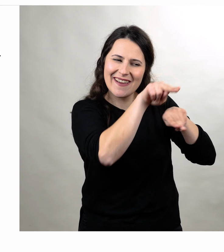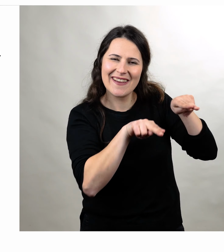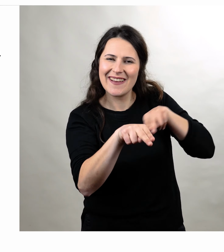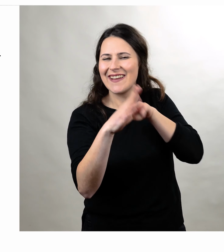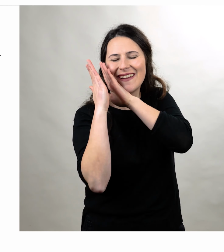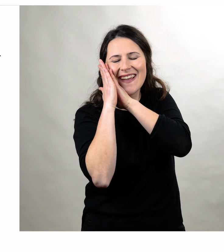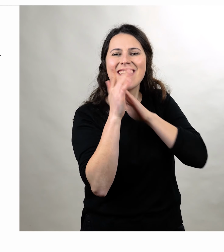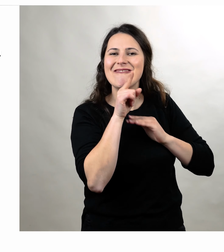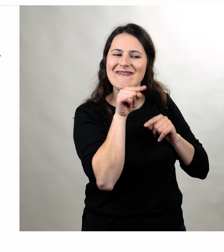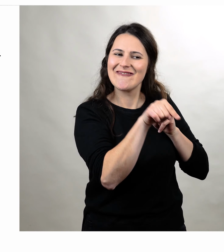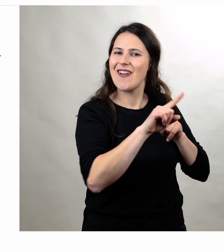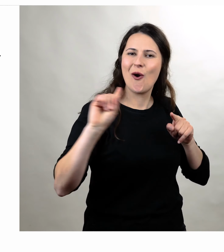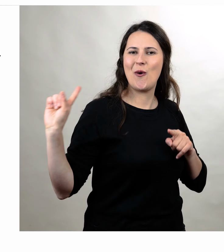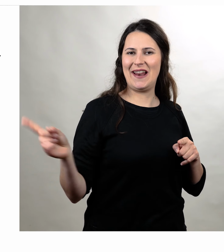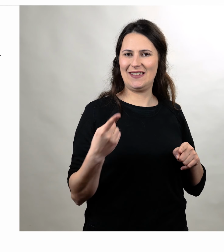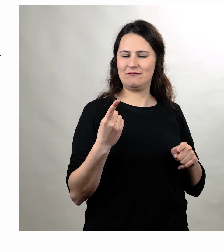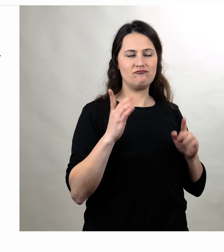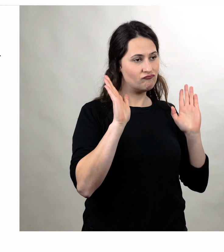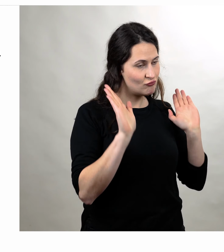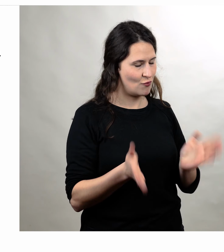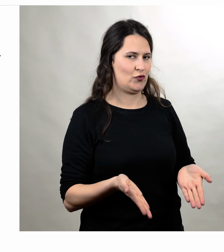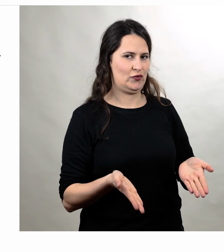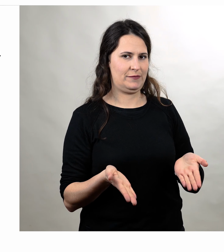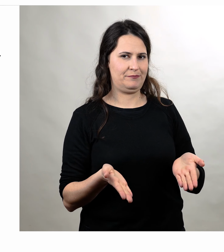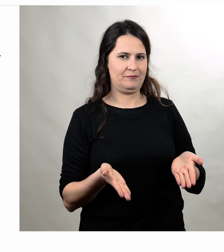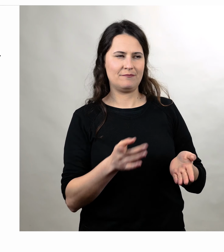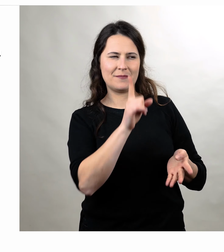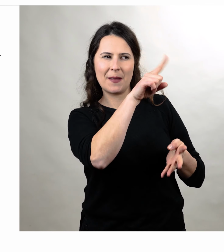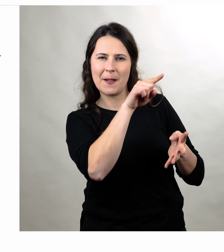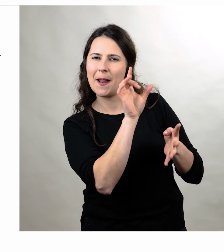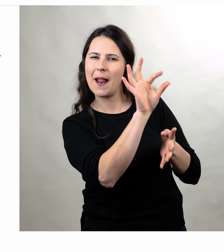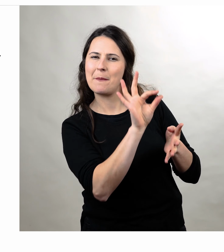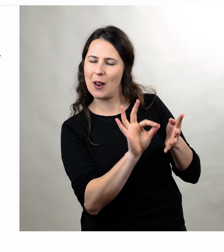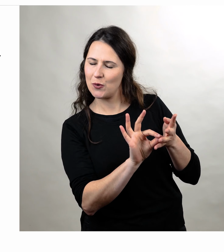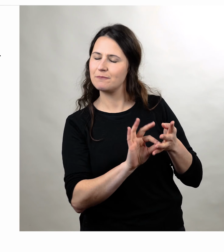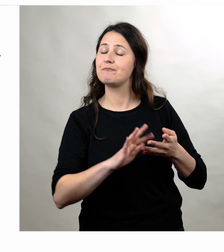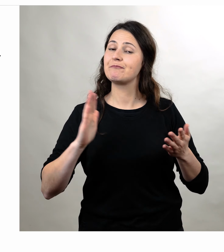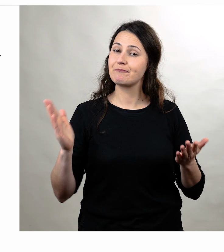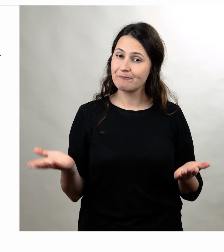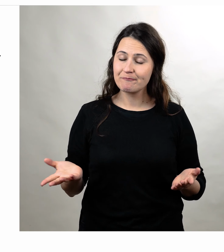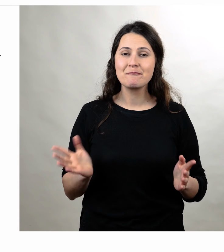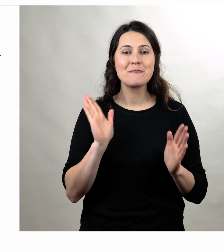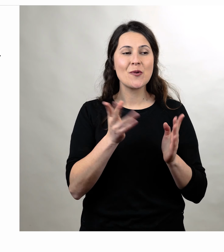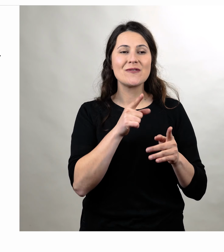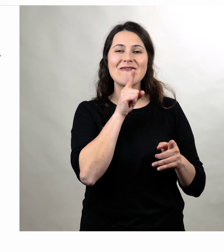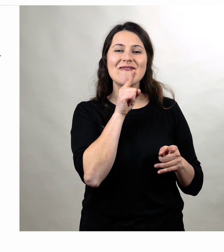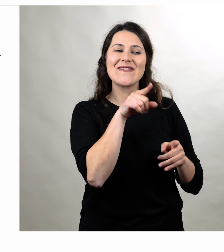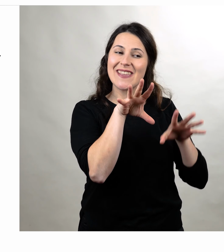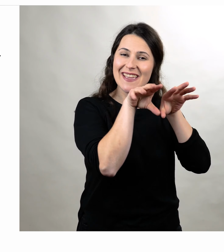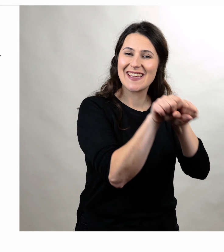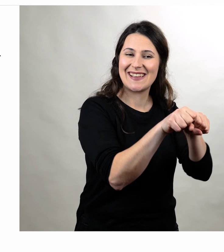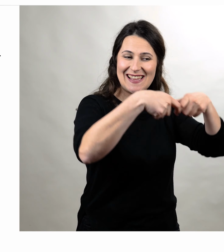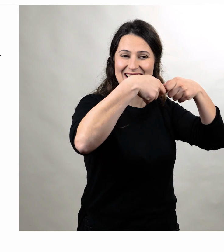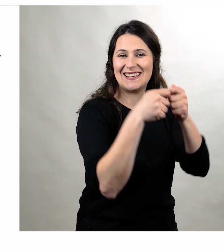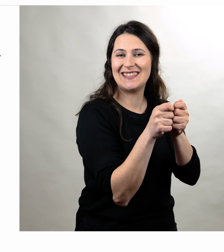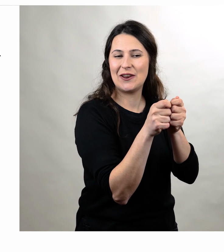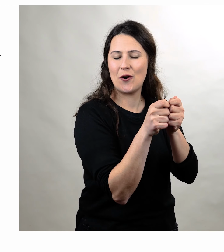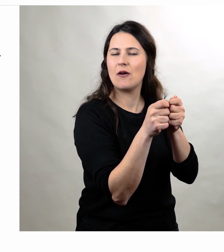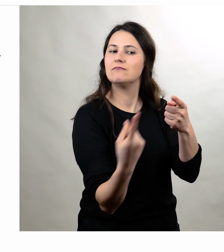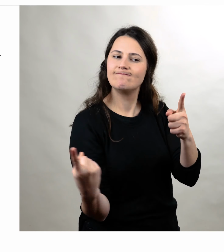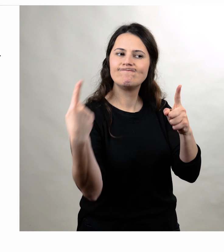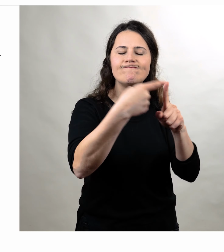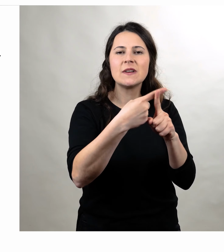Δυνατότητα προσθήκης έως και τεσσάρων διαφορετικών οχημάτων στην ίδια κράτηση.